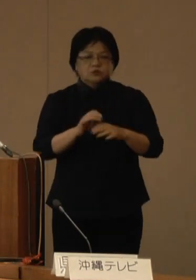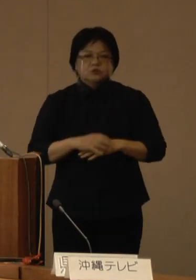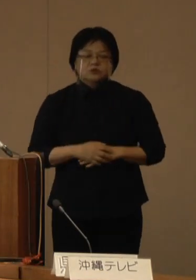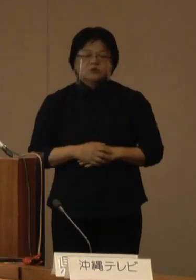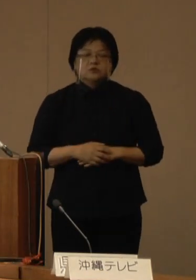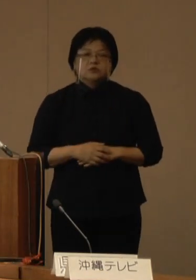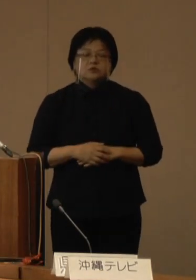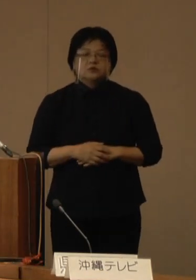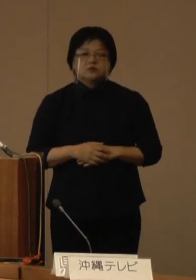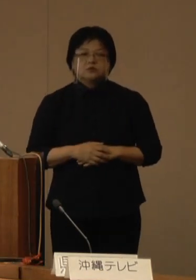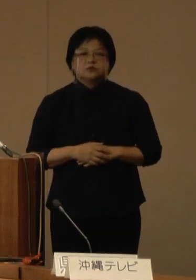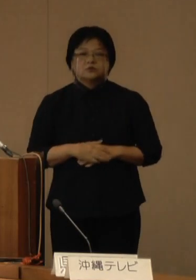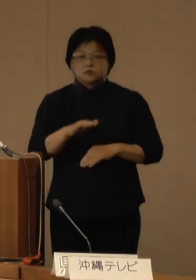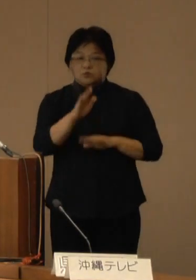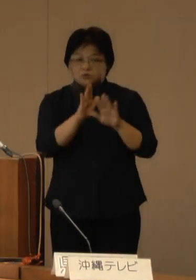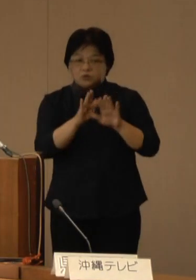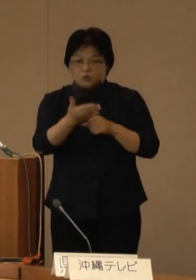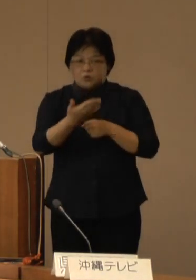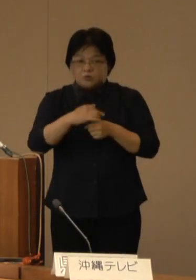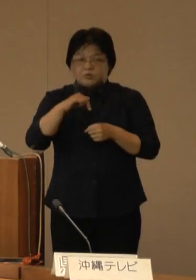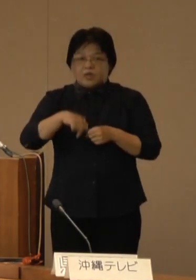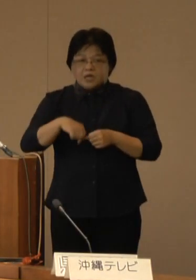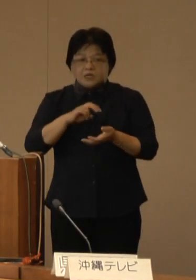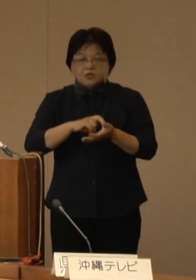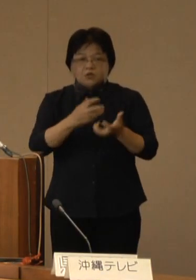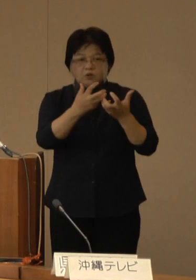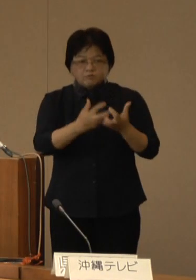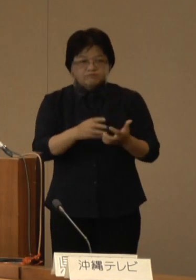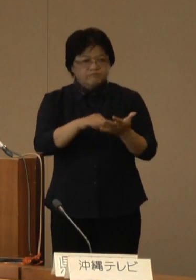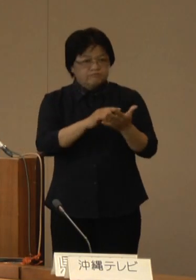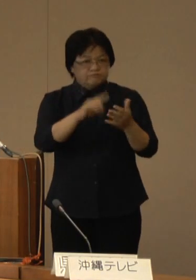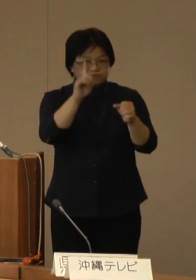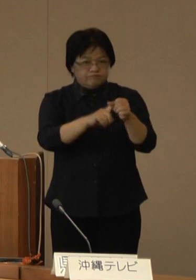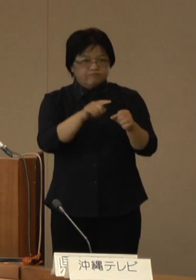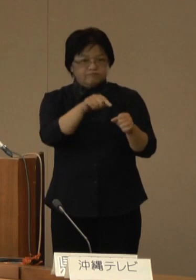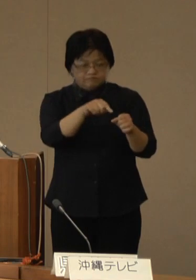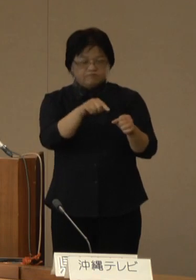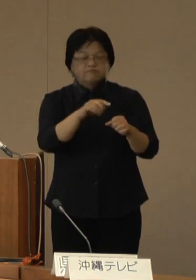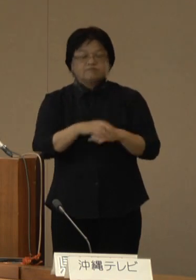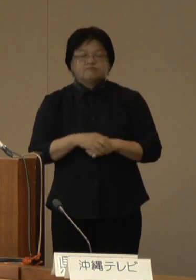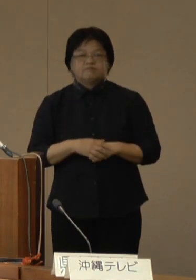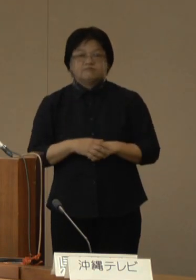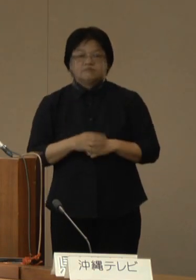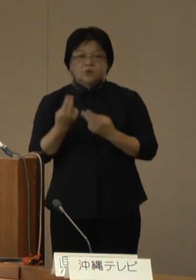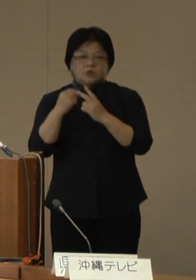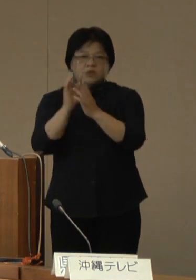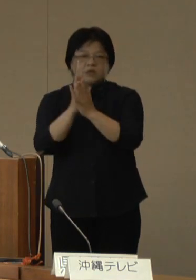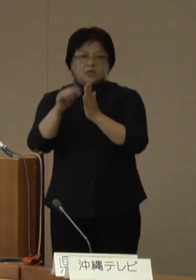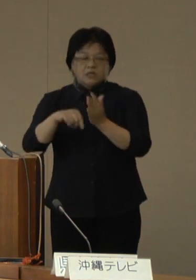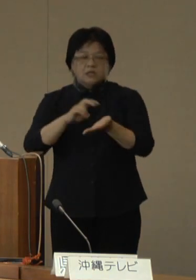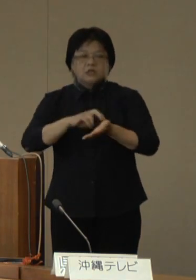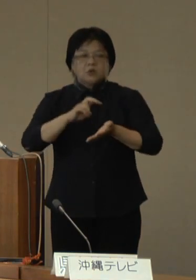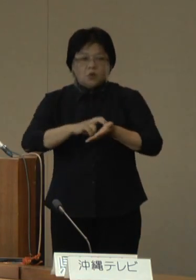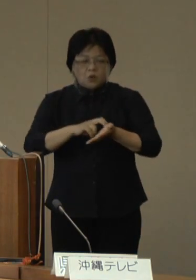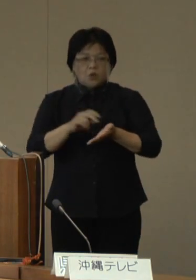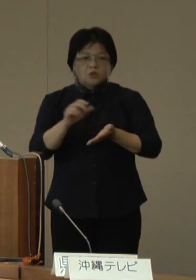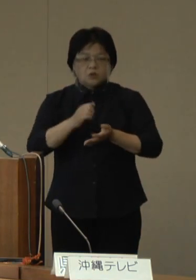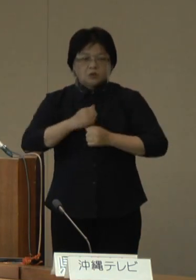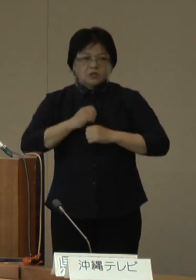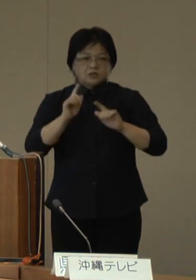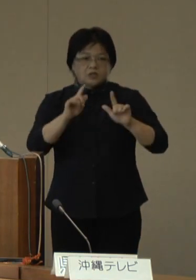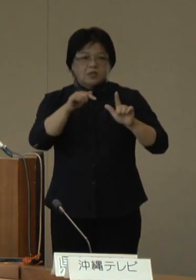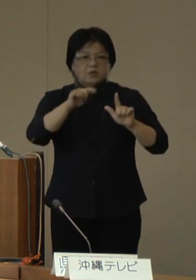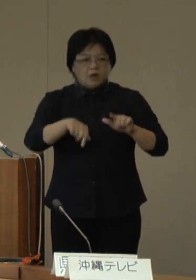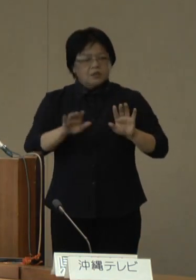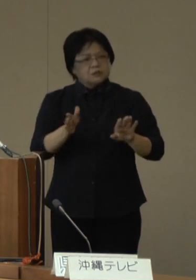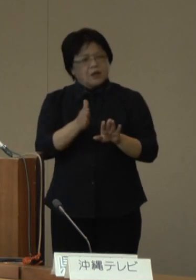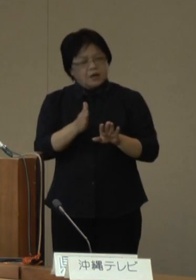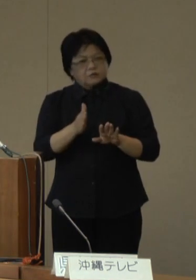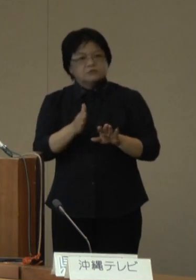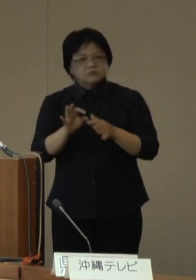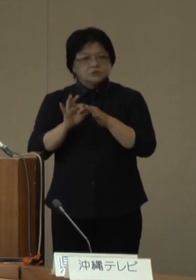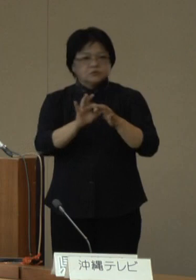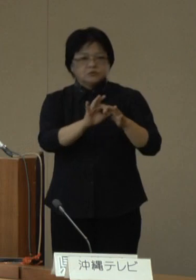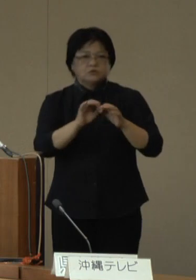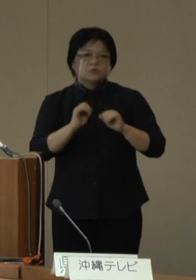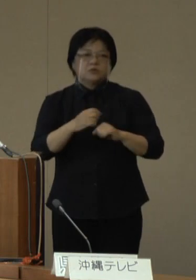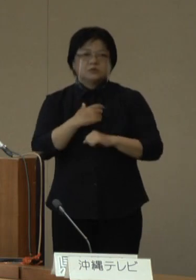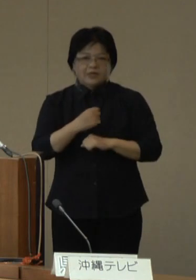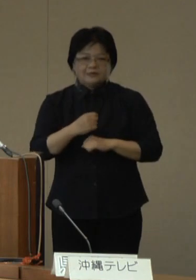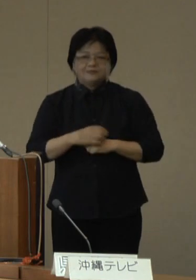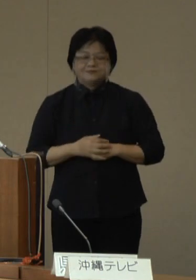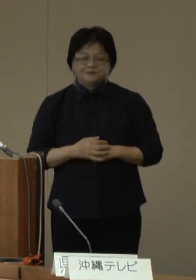こうした状況を踏まえ、医療ひっ迫の解消を確実なものとするため「沖縄県医療非常事態宣言」については、しばらくの間、継続することといたします